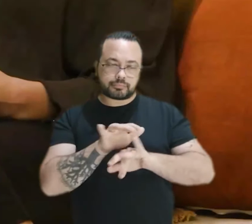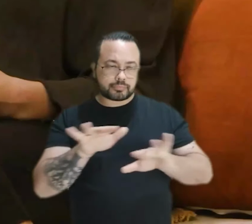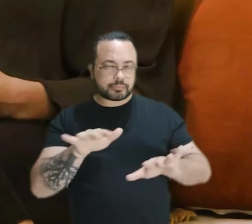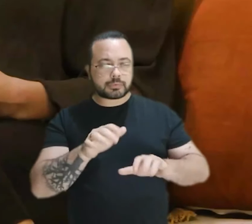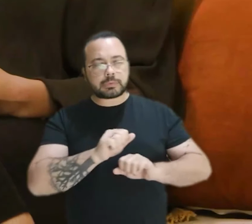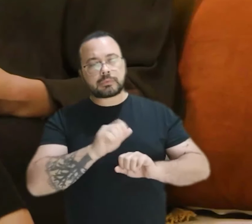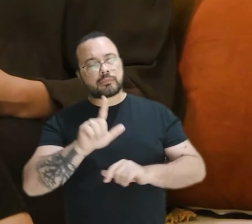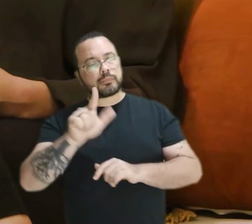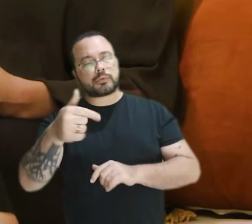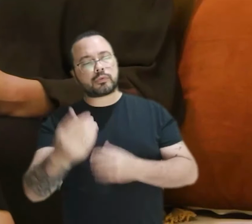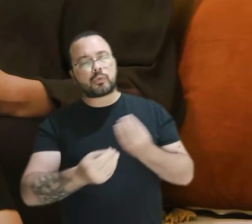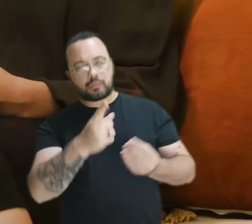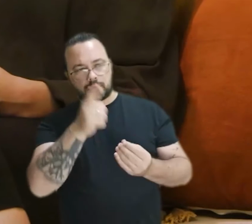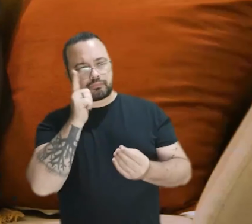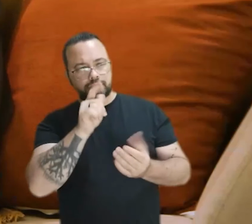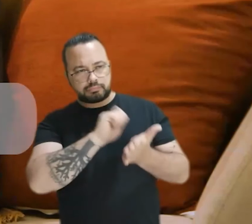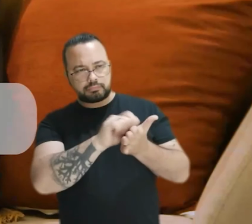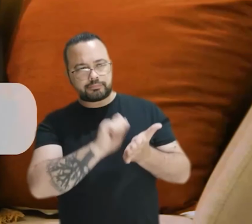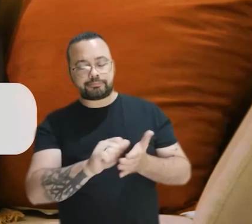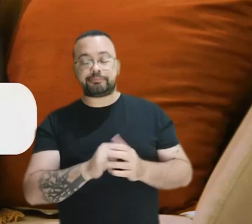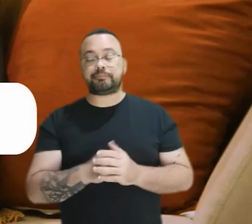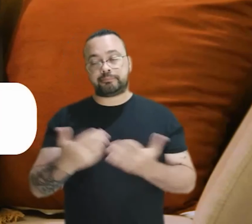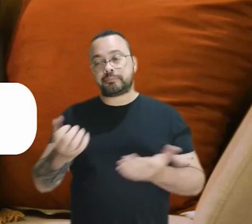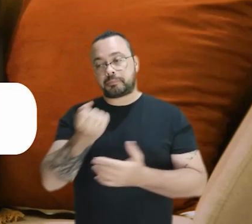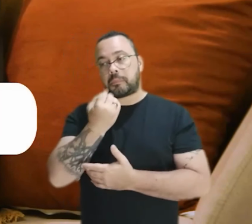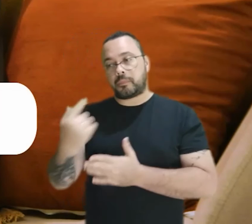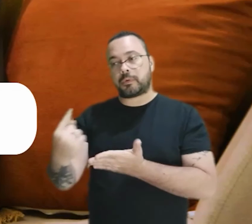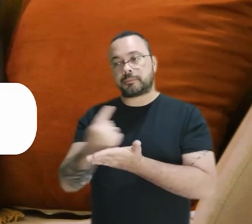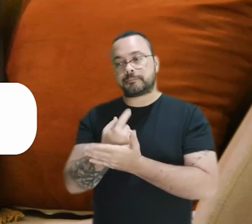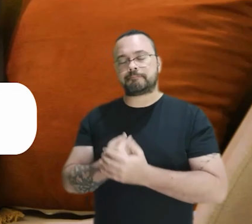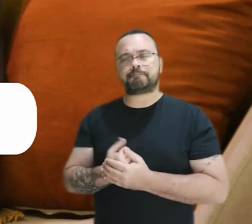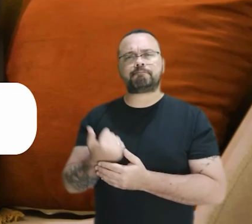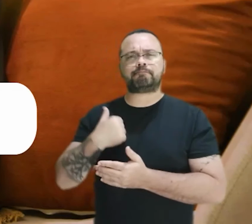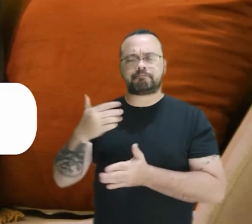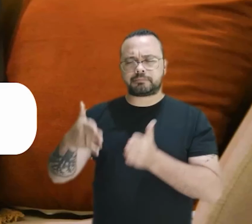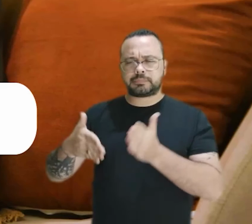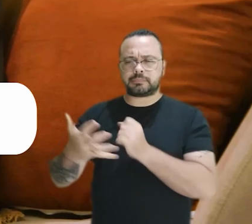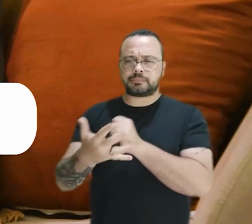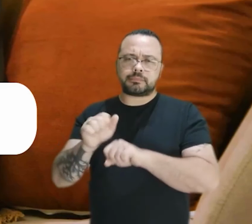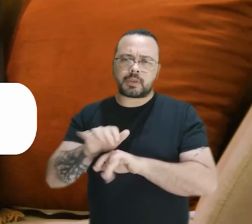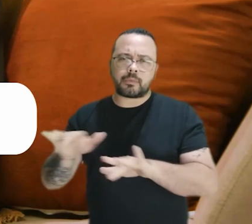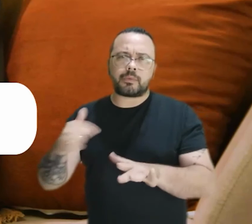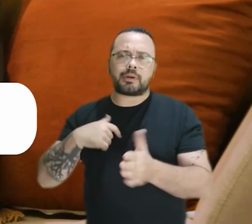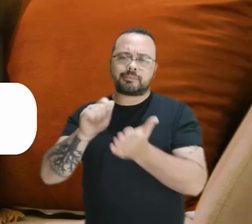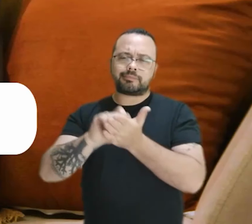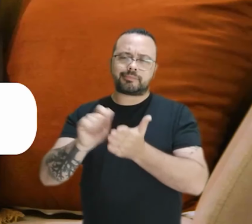É, uma pergunta muito boa. Durante a pandemia, eu escrevi muito pouco poesia, assim, é...